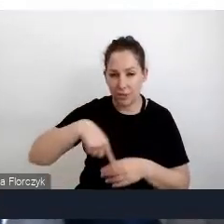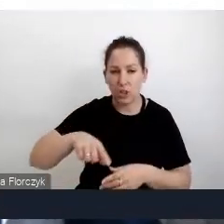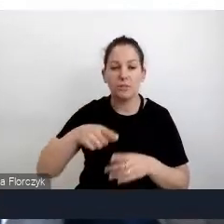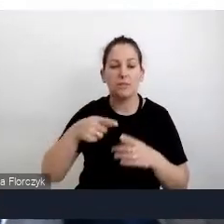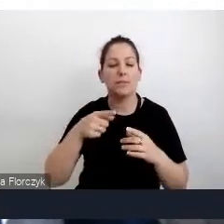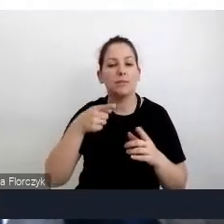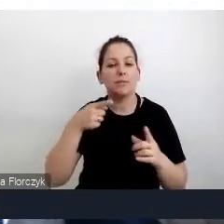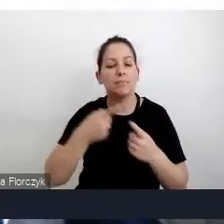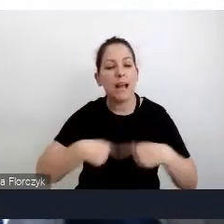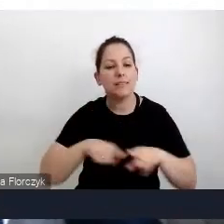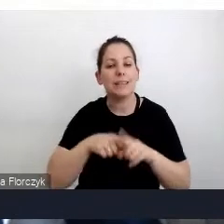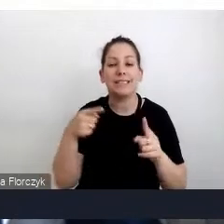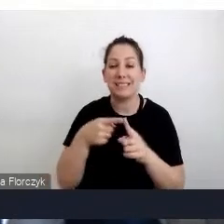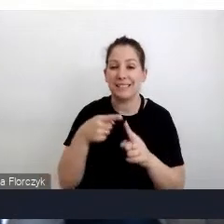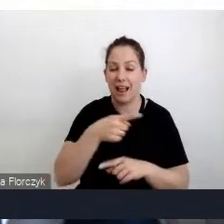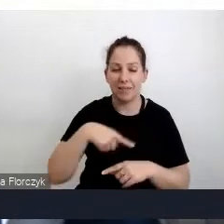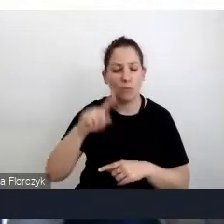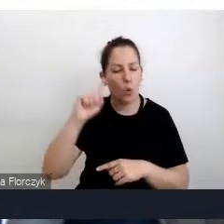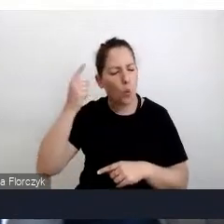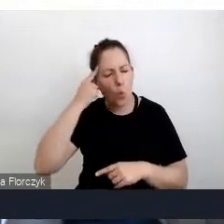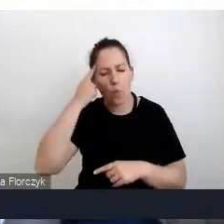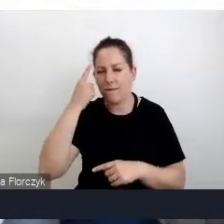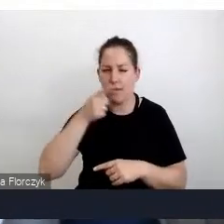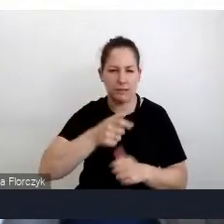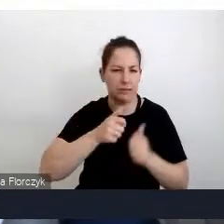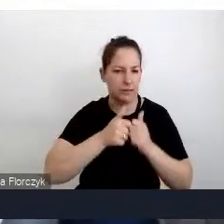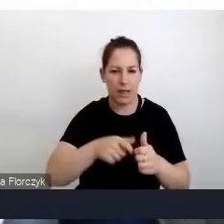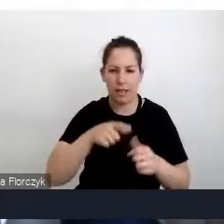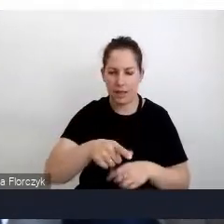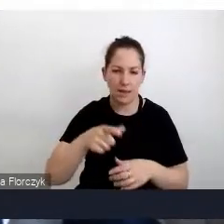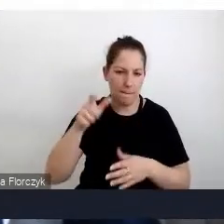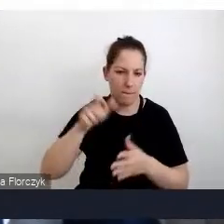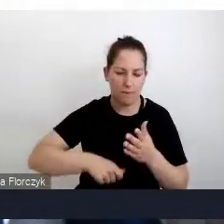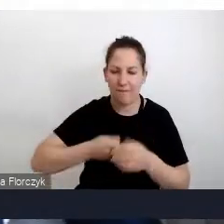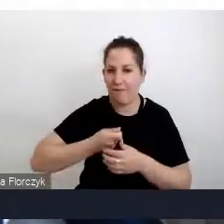jest jednym z głównych priorytetów miasta Płock od wielu lat.